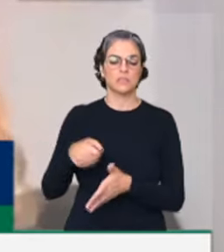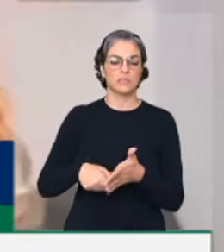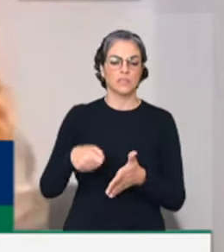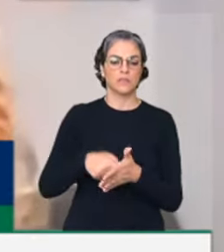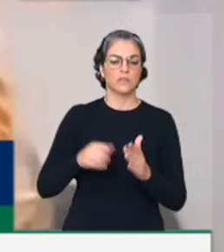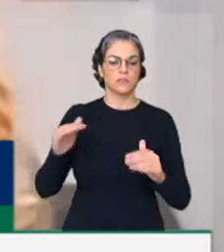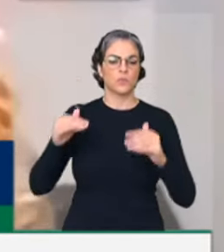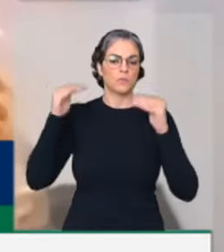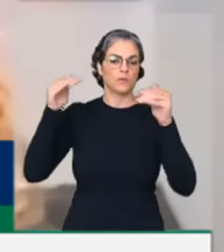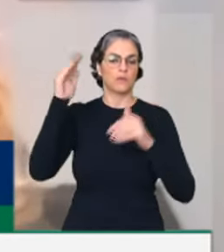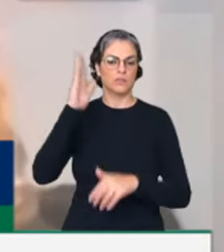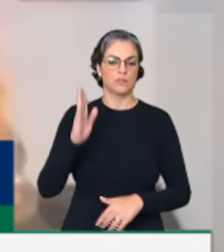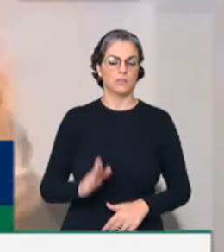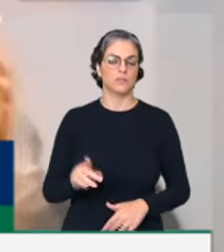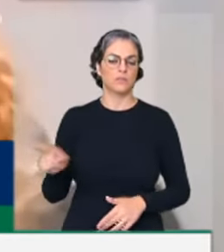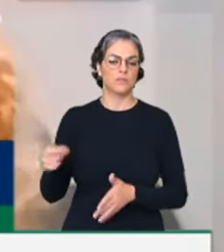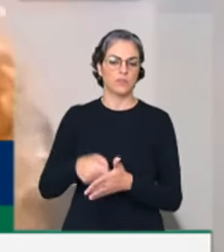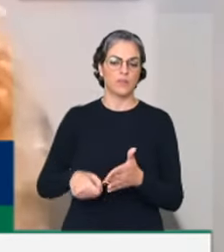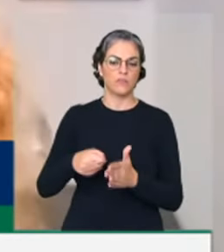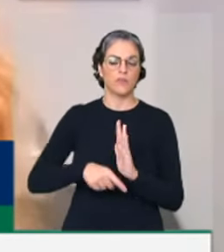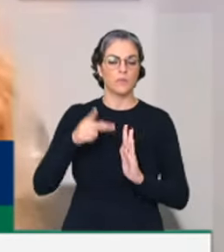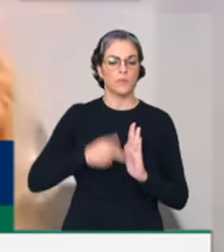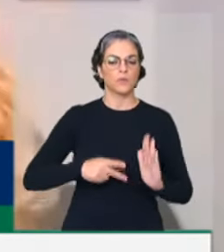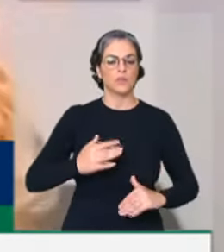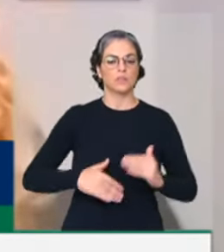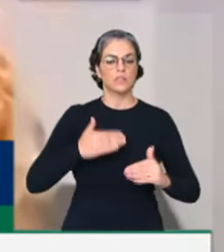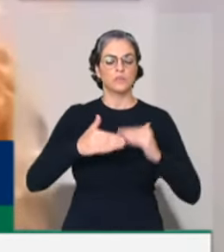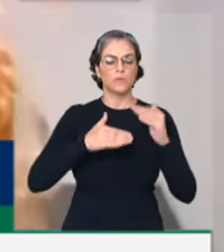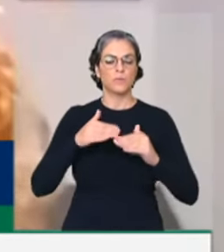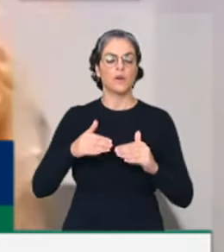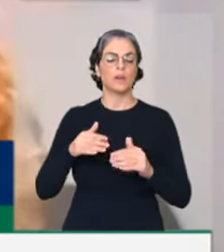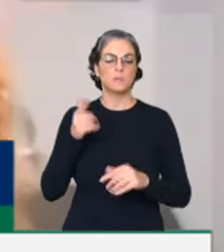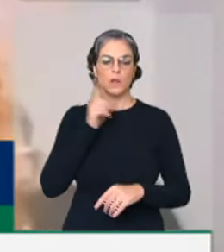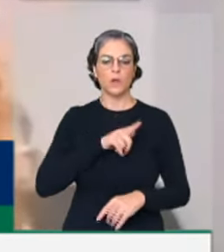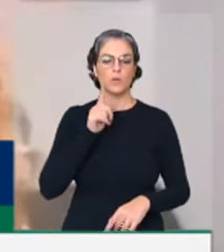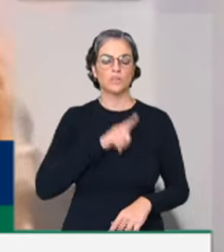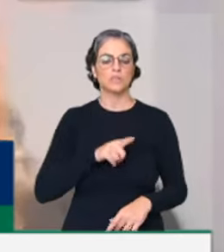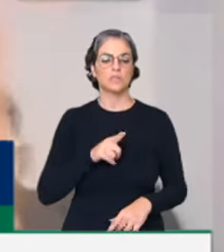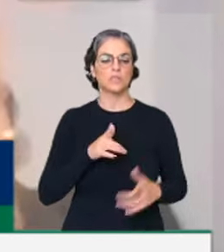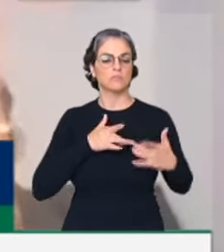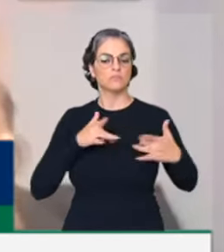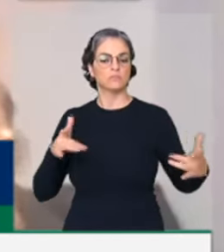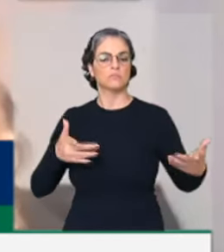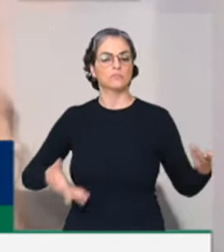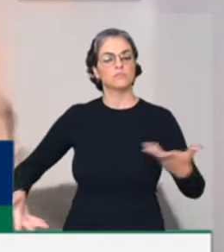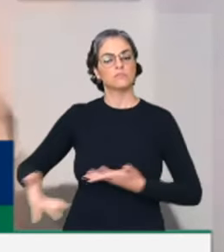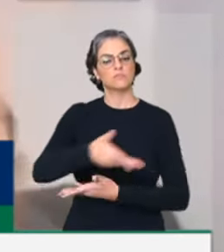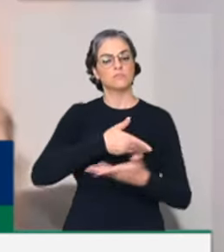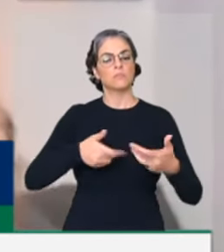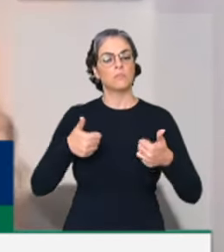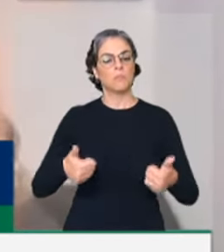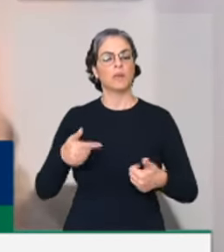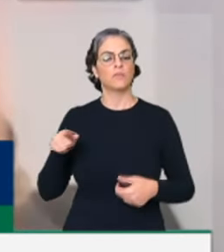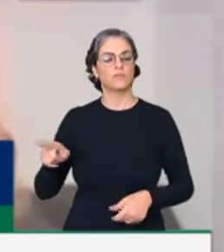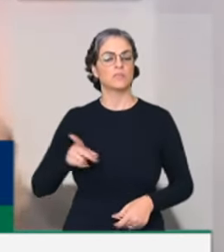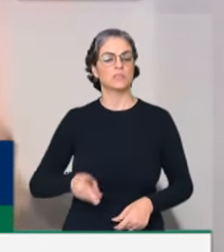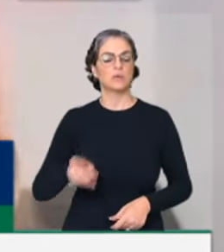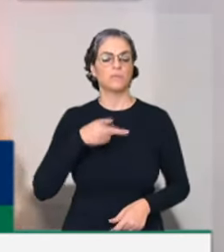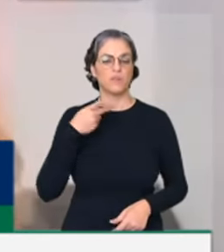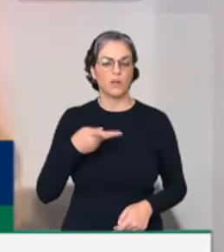NACIONAL DE DESENVOLVIMENTO RUMO A ESSE MUNDO SOLIDÁRIO QUE VOCÊ SEMPRE DEFENDEU, POR ISSO HOJE A BANDEIRA BRASILEIRA VERDE E AMARELA QUE SEMPRE FOI NOSSA E A BANDEIRA